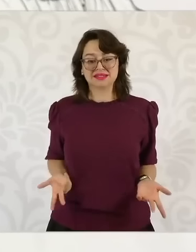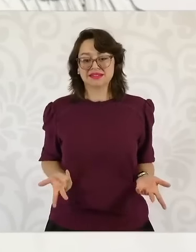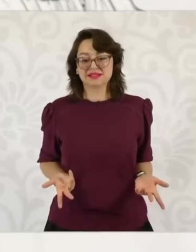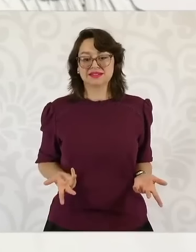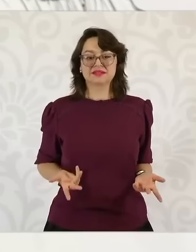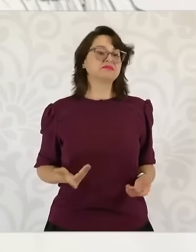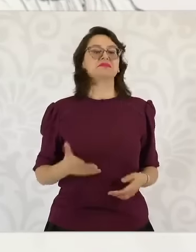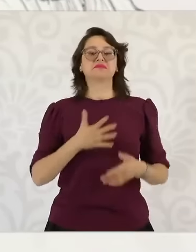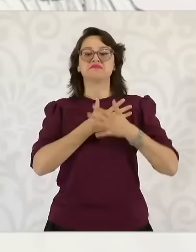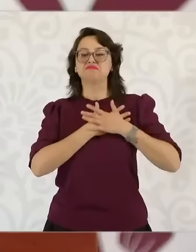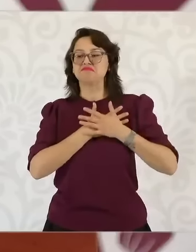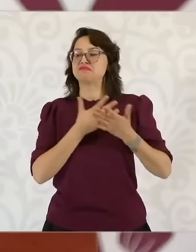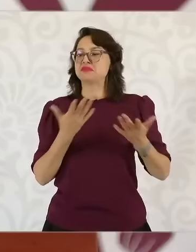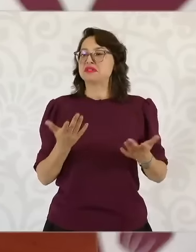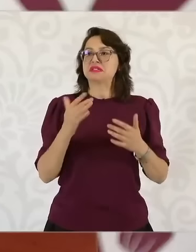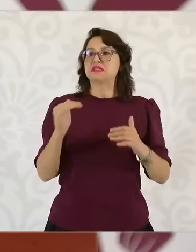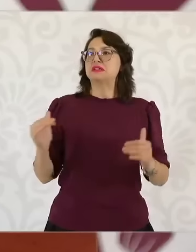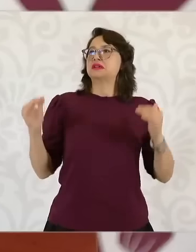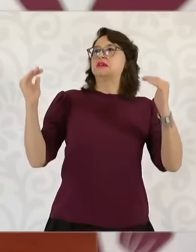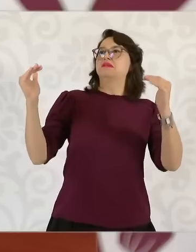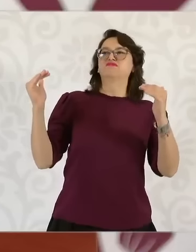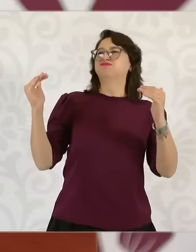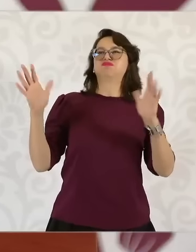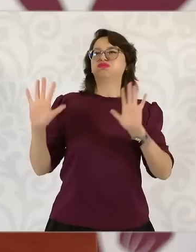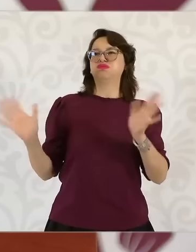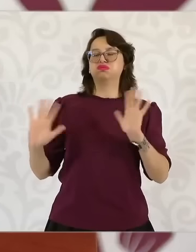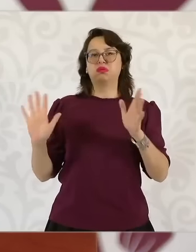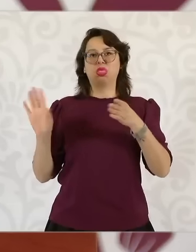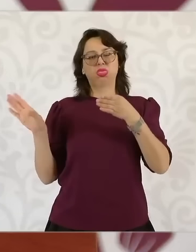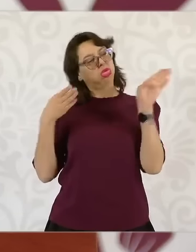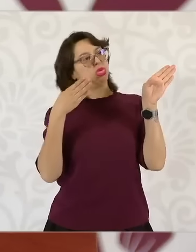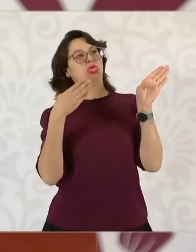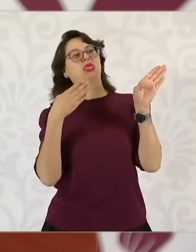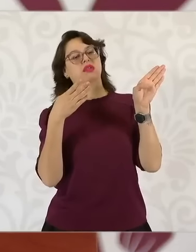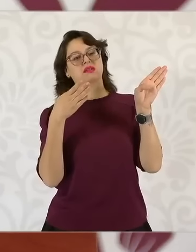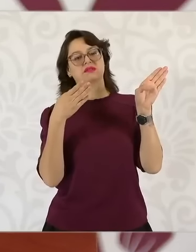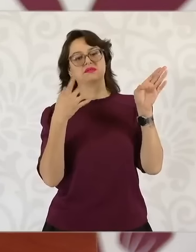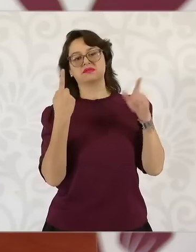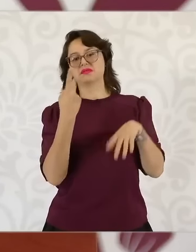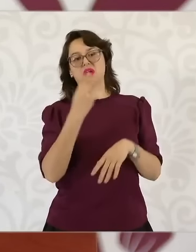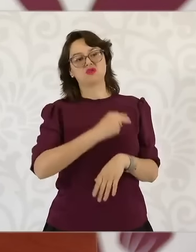no ellos tenían su visión en otro lado particularmente en el norte y estados unidos